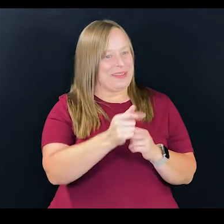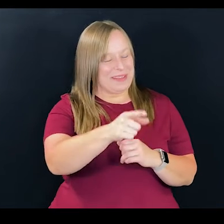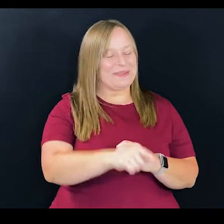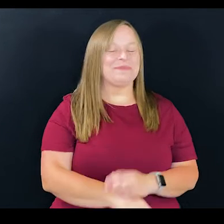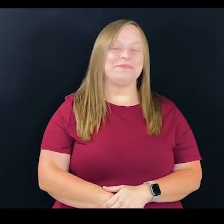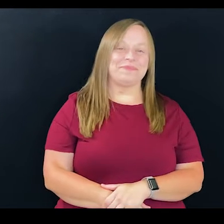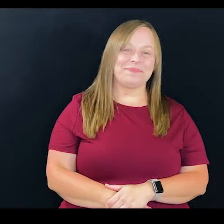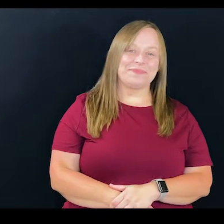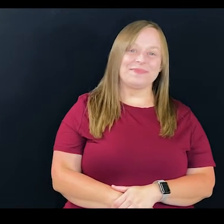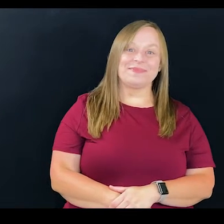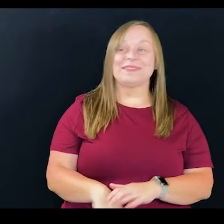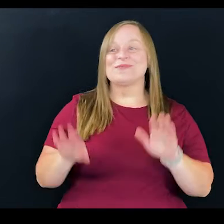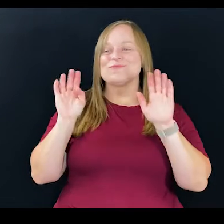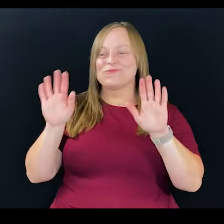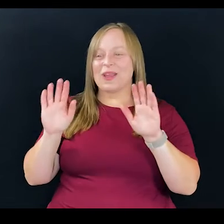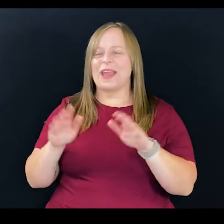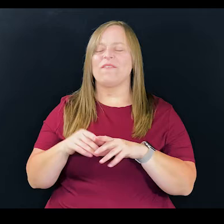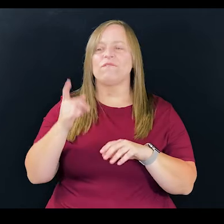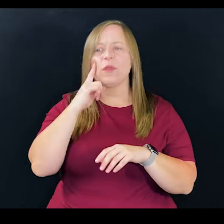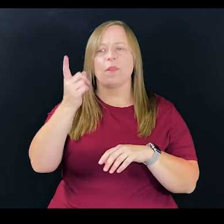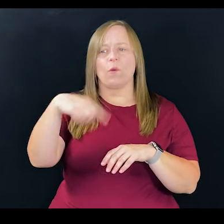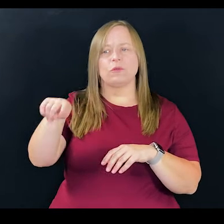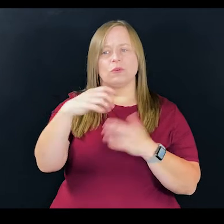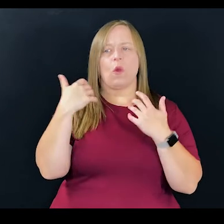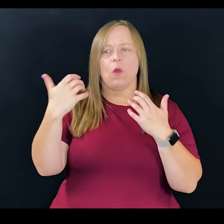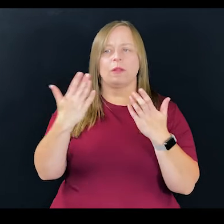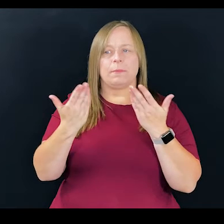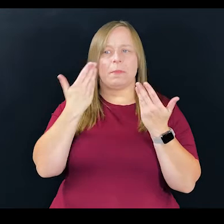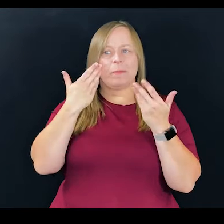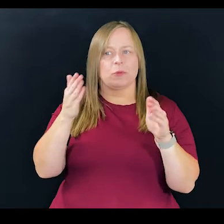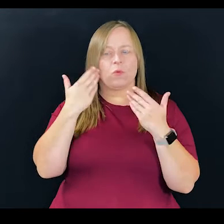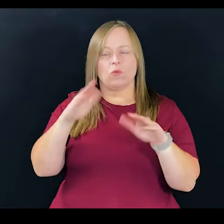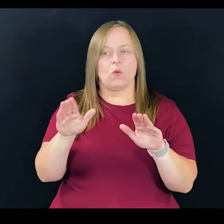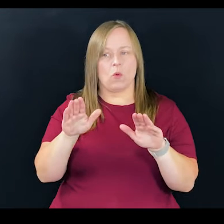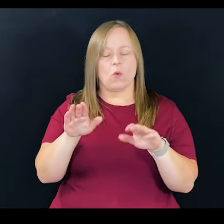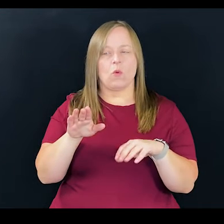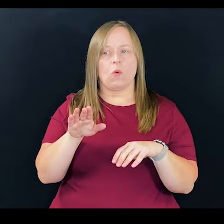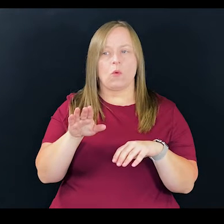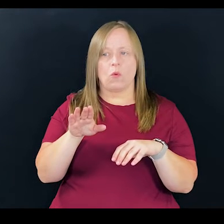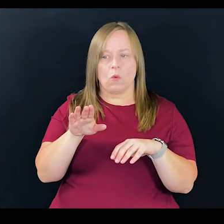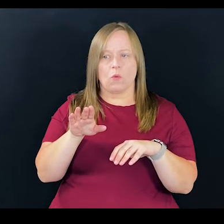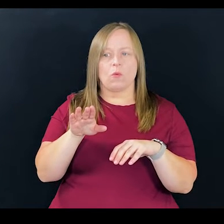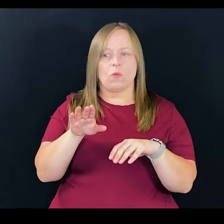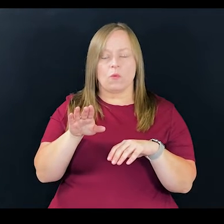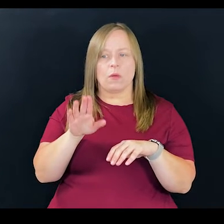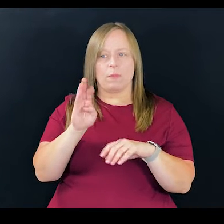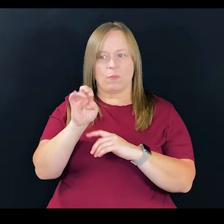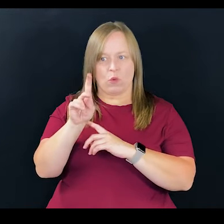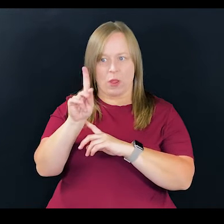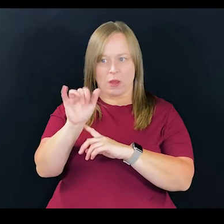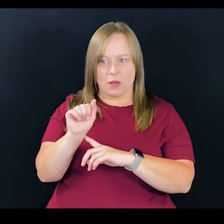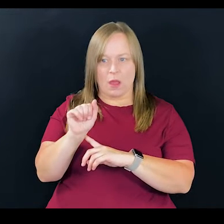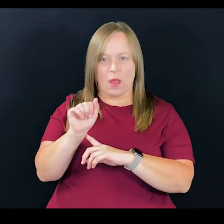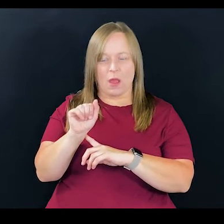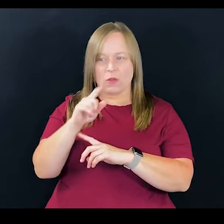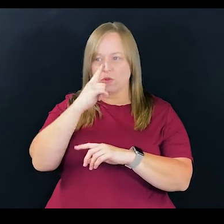de estar aquí con ustedes. >>DIANA: Qué bueno. Para aquellos en nuestra audiencia que no sepan, Brenda,